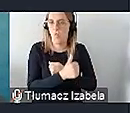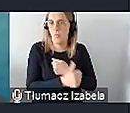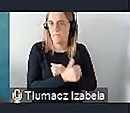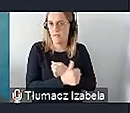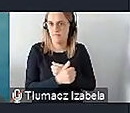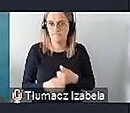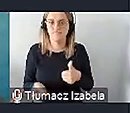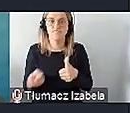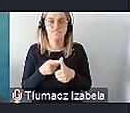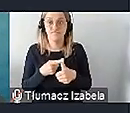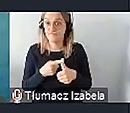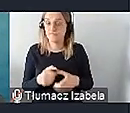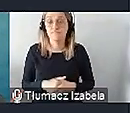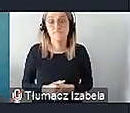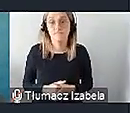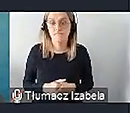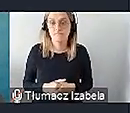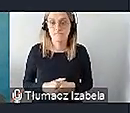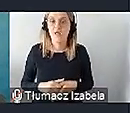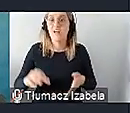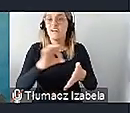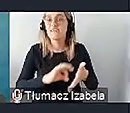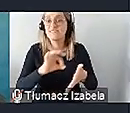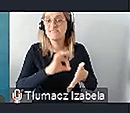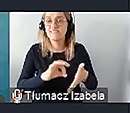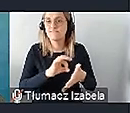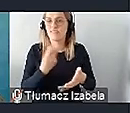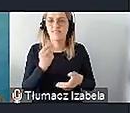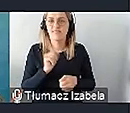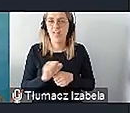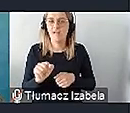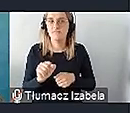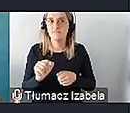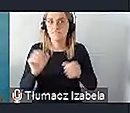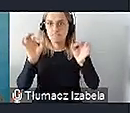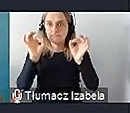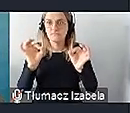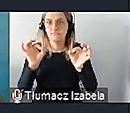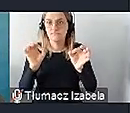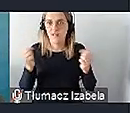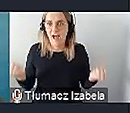Pierwszy może wiązać się z tym, że rysowanie nie jest efektywne, że być może jest przyjemne,